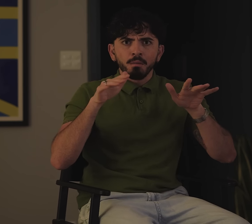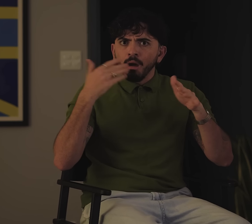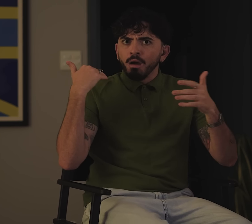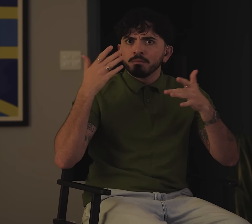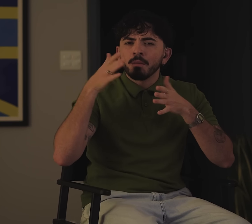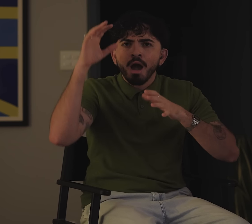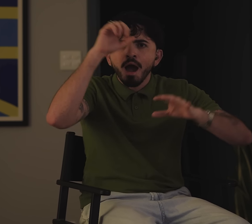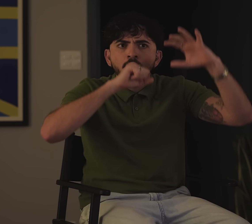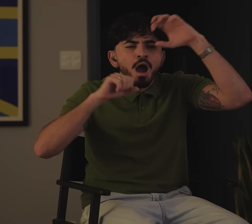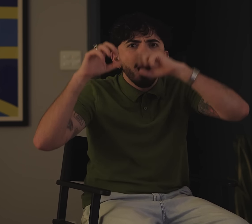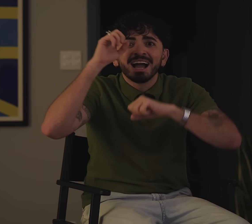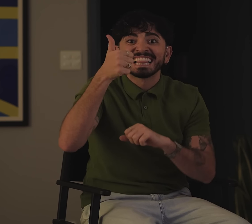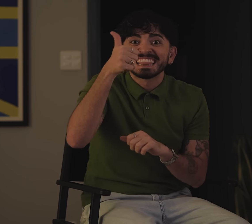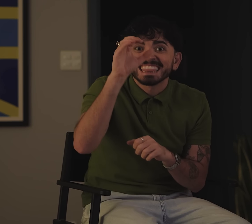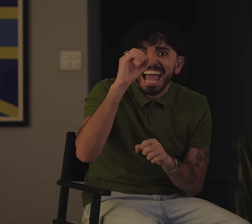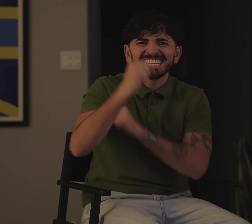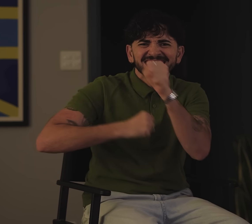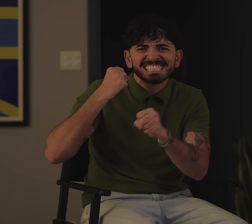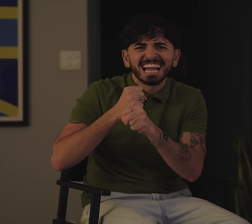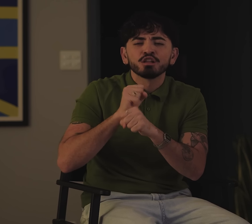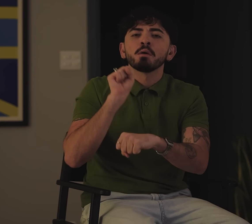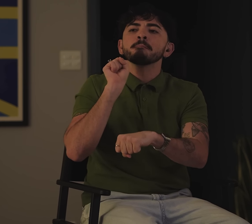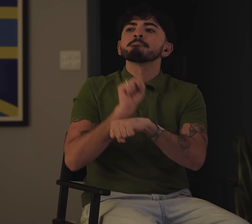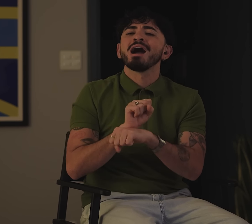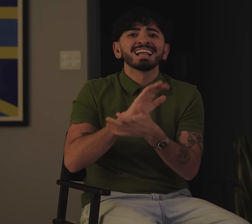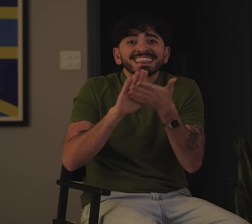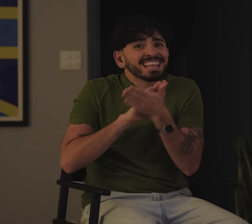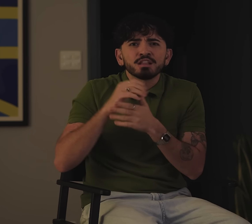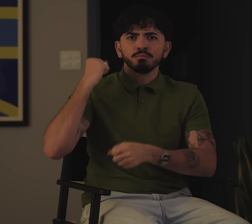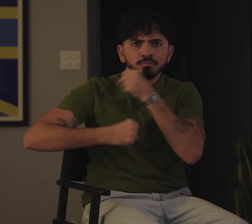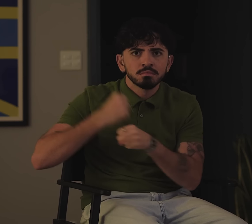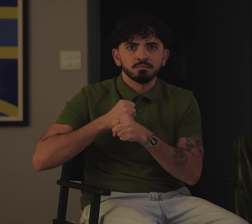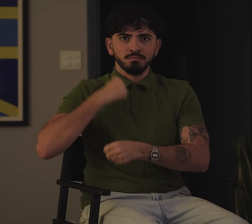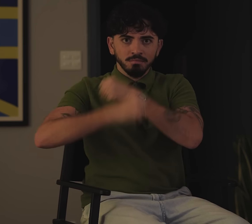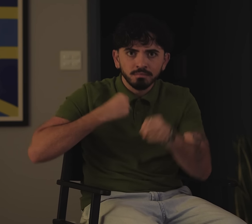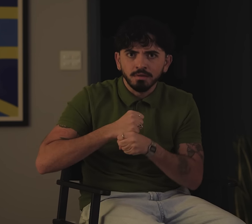experiências e aprendizados… Já são quase dez anos construindo essa história, sem parar.